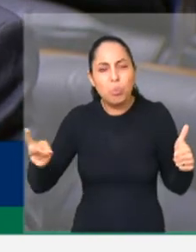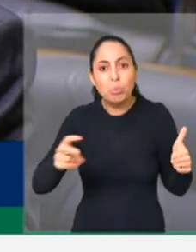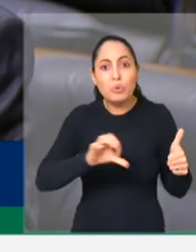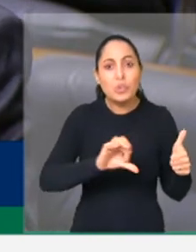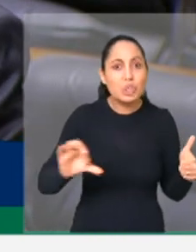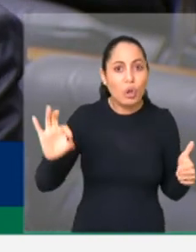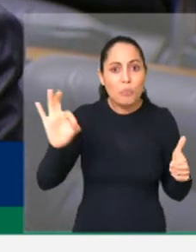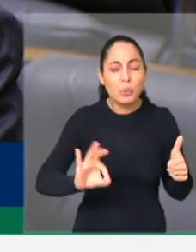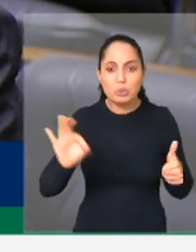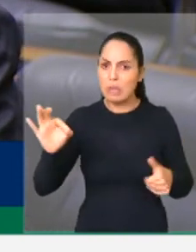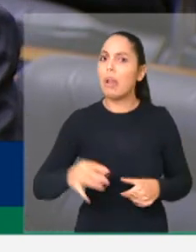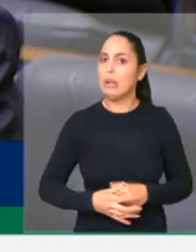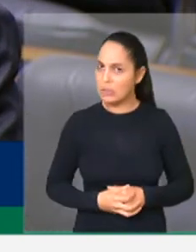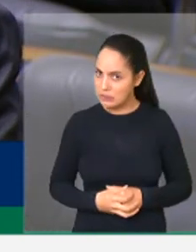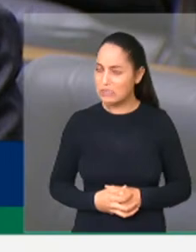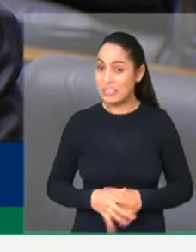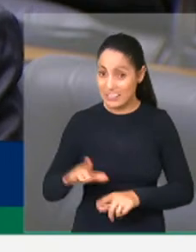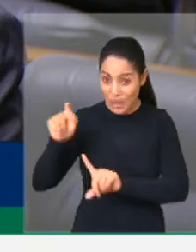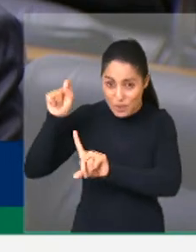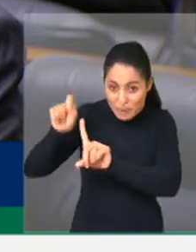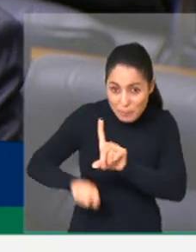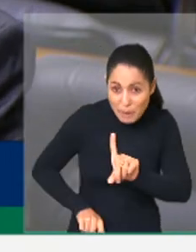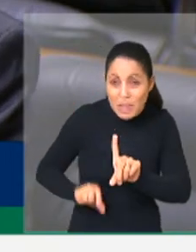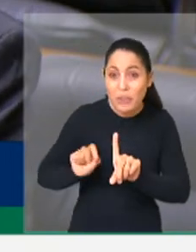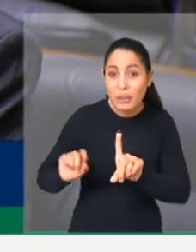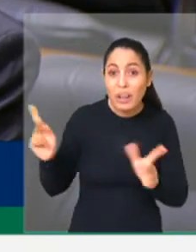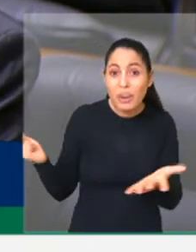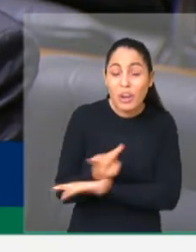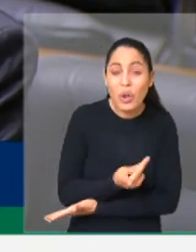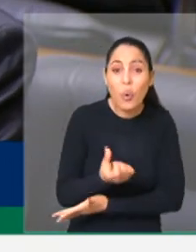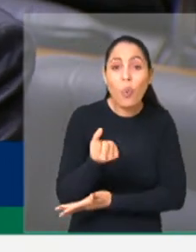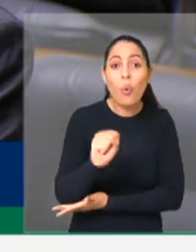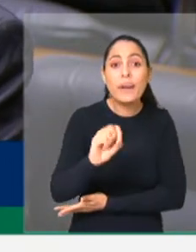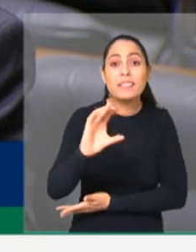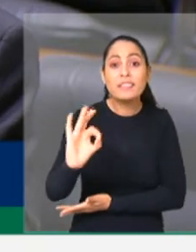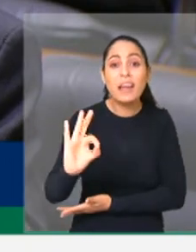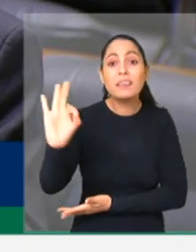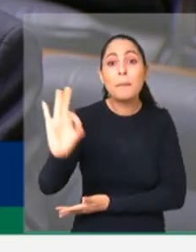HISTÓRIA DE QUE ESTAMOS EXTINGUINDO O FNOR E A FINAME NÃO CORRESPONDE É VERDADE, O FNOR E O FINAME DEIXARAM DE